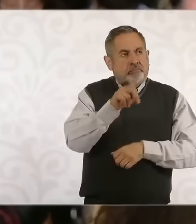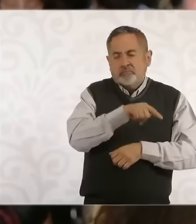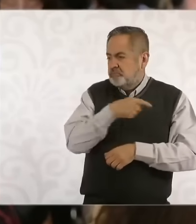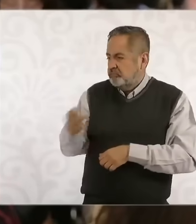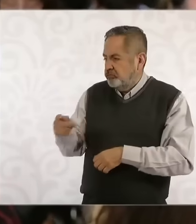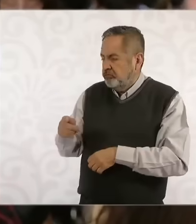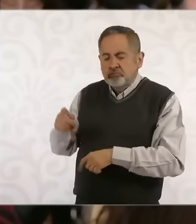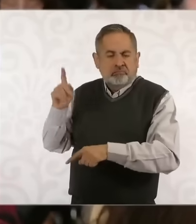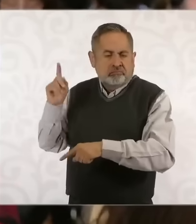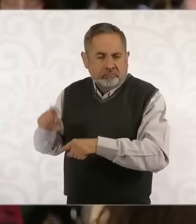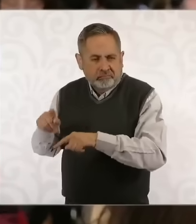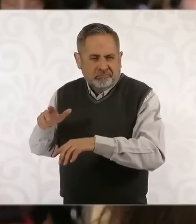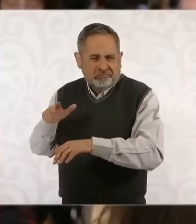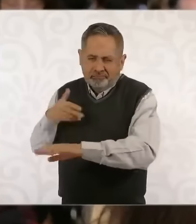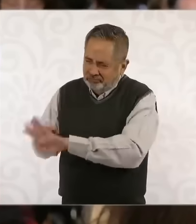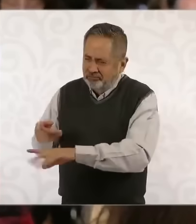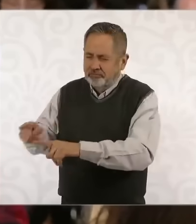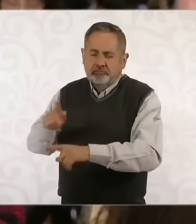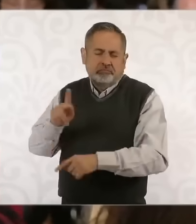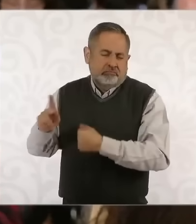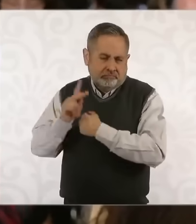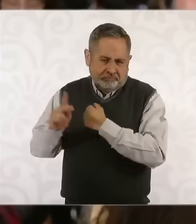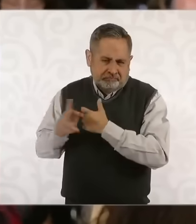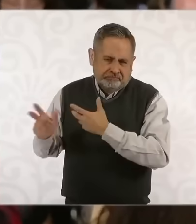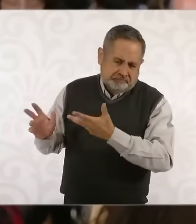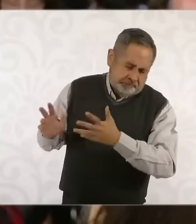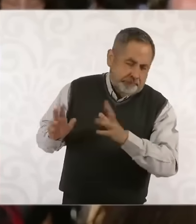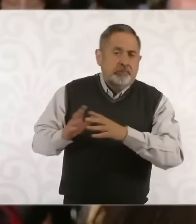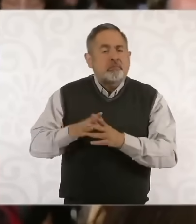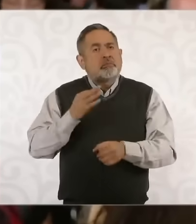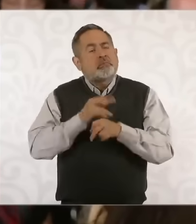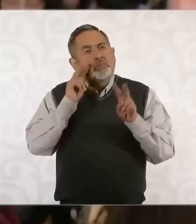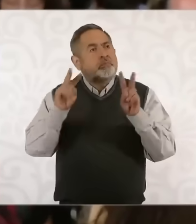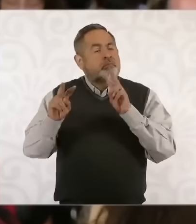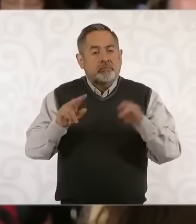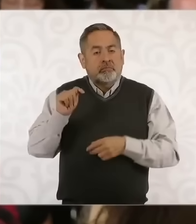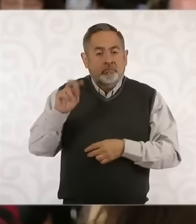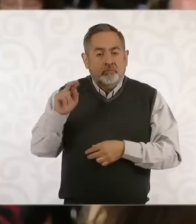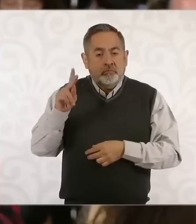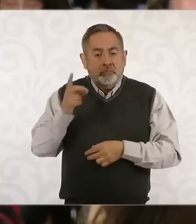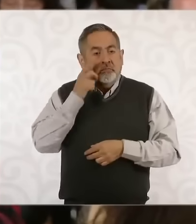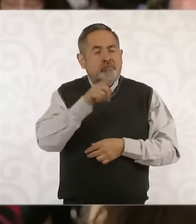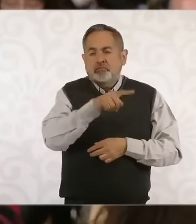país soberano y que hoy estamos viendo noticias acerca de que Donald Trump administrará el dinero